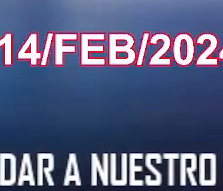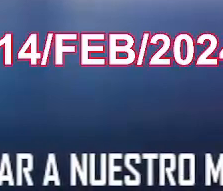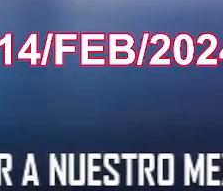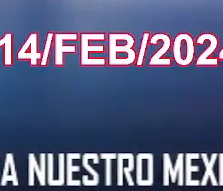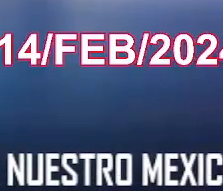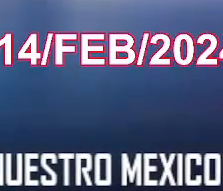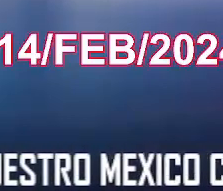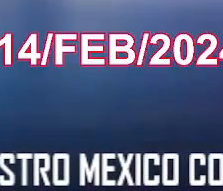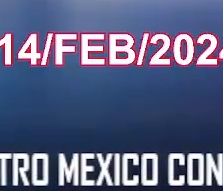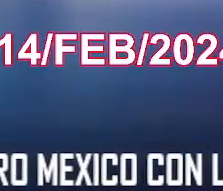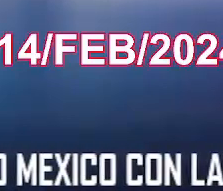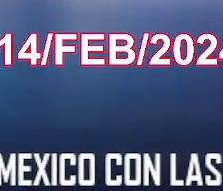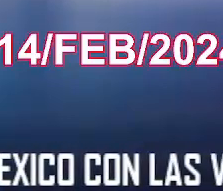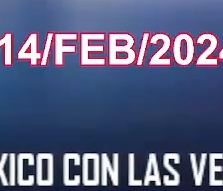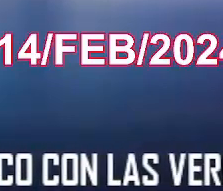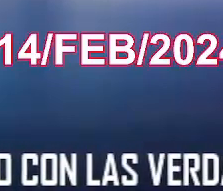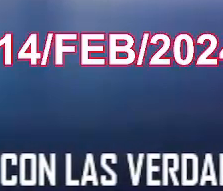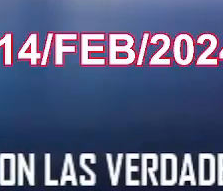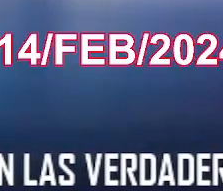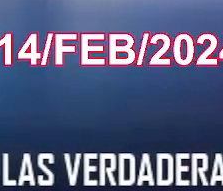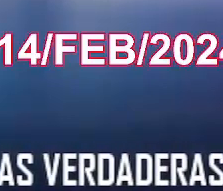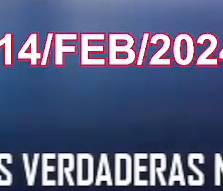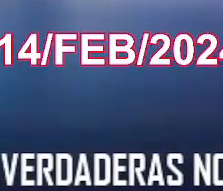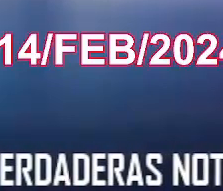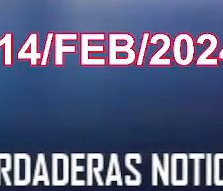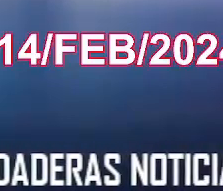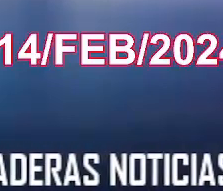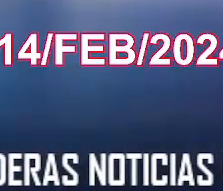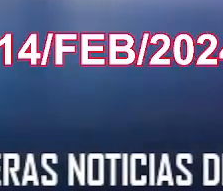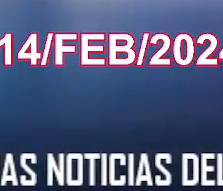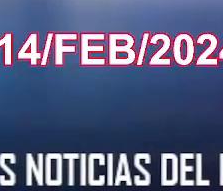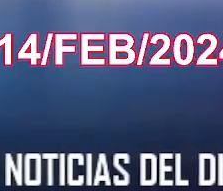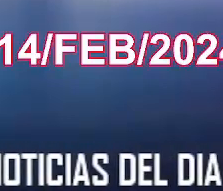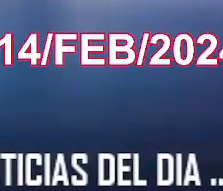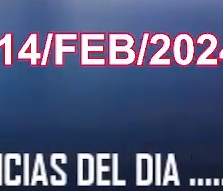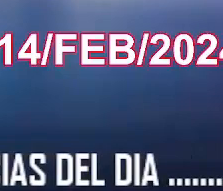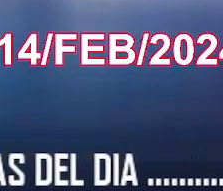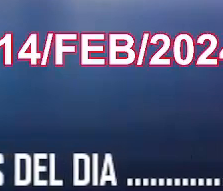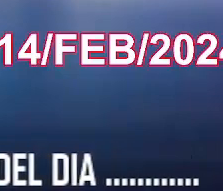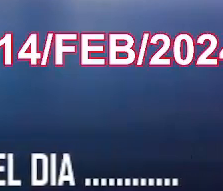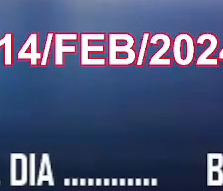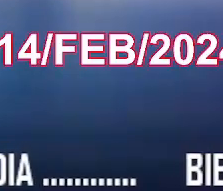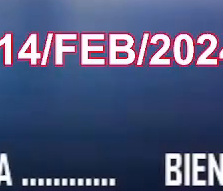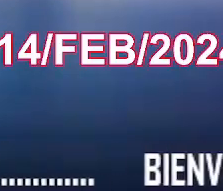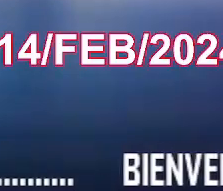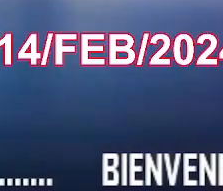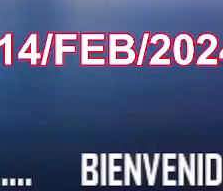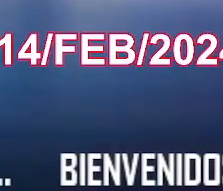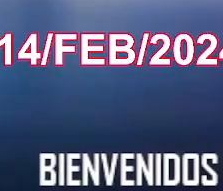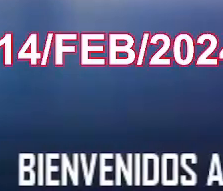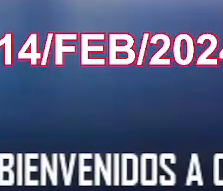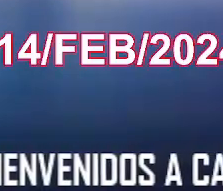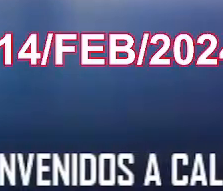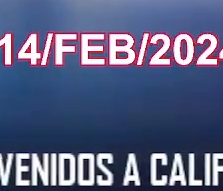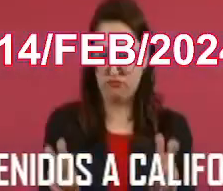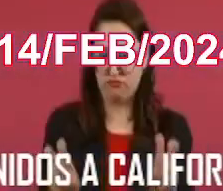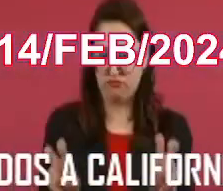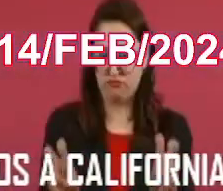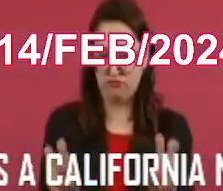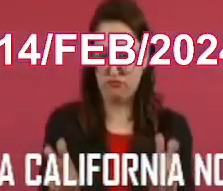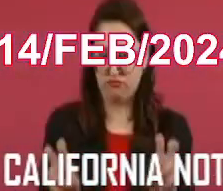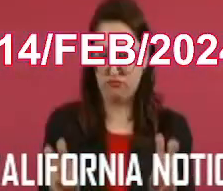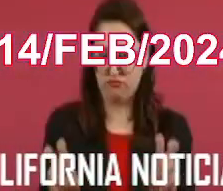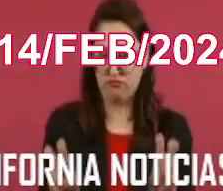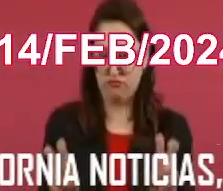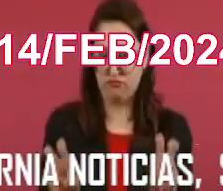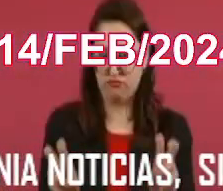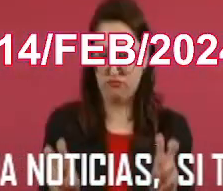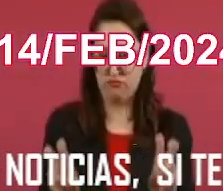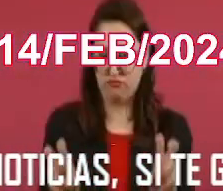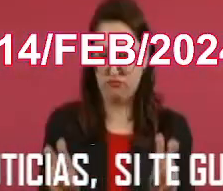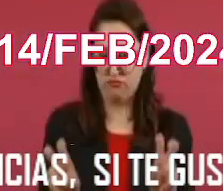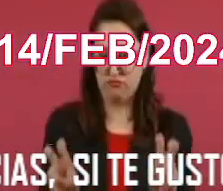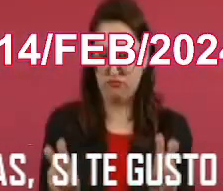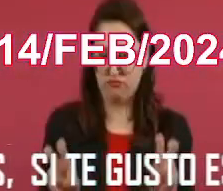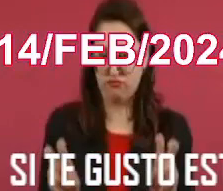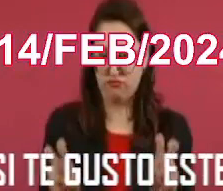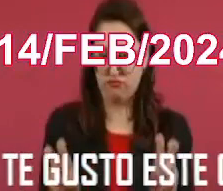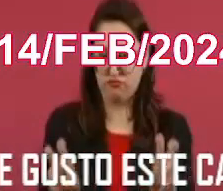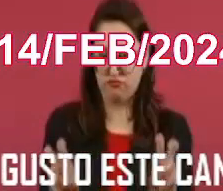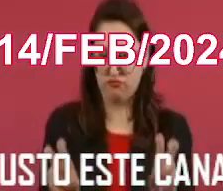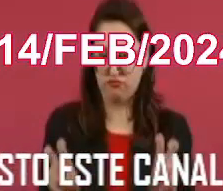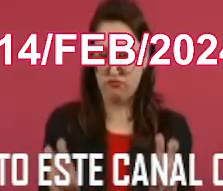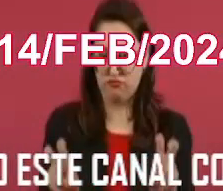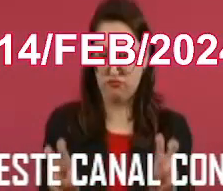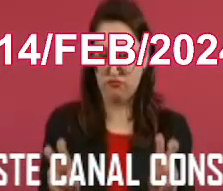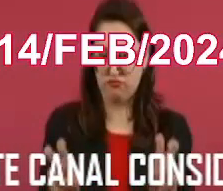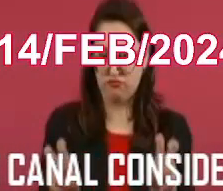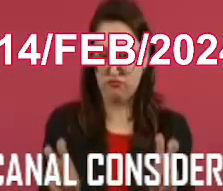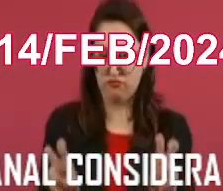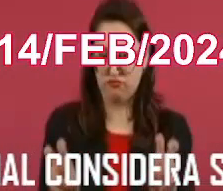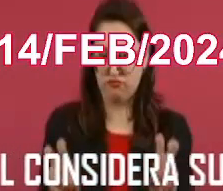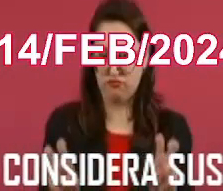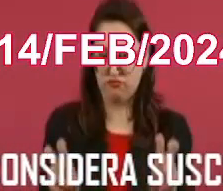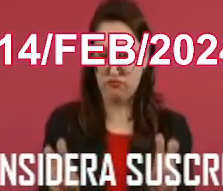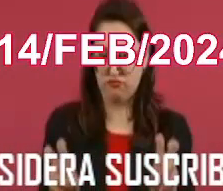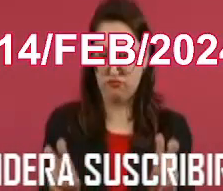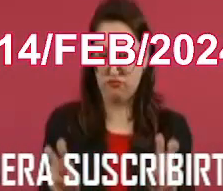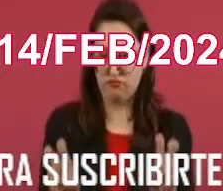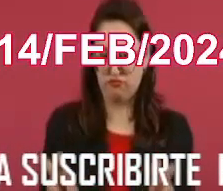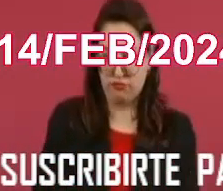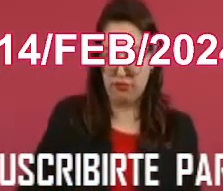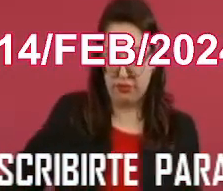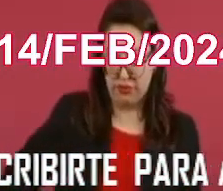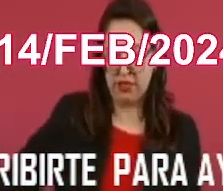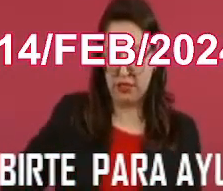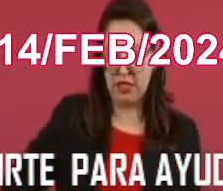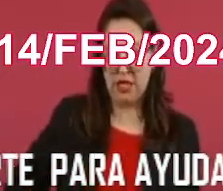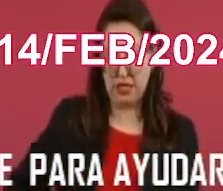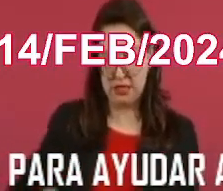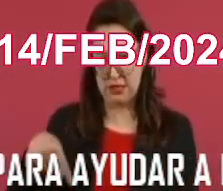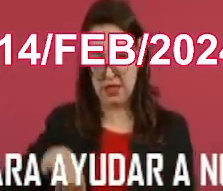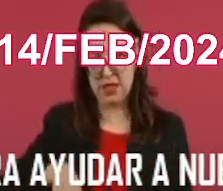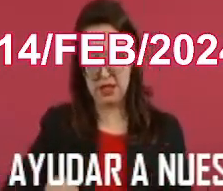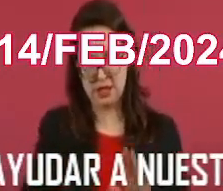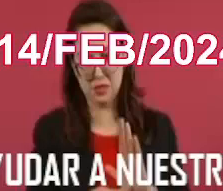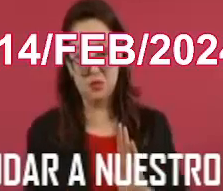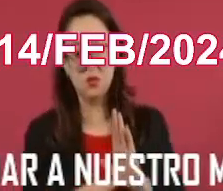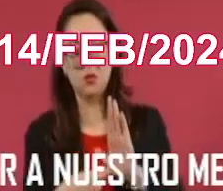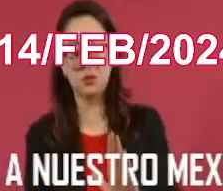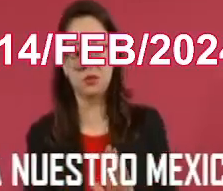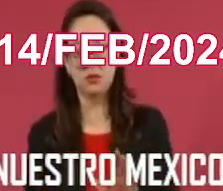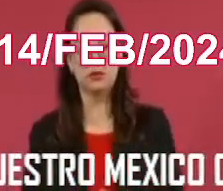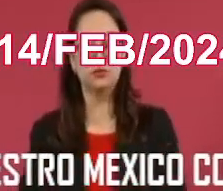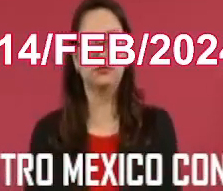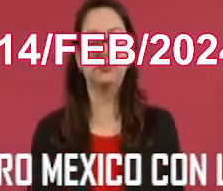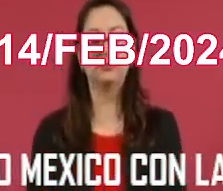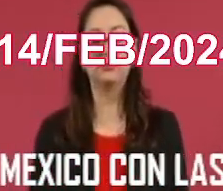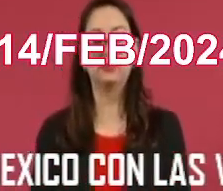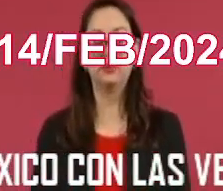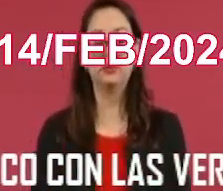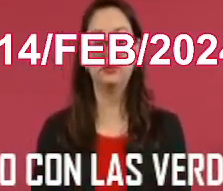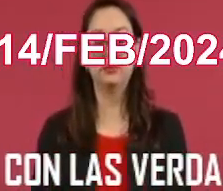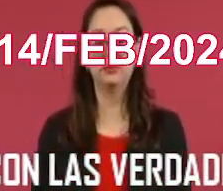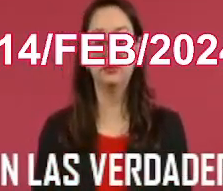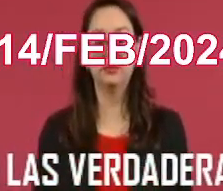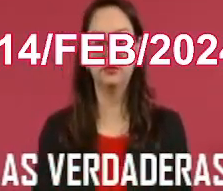este a este a este presidente donde nos dice aquí en las mañaneras podríamos hacerlo cada